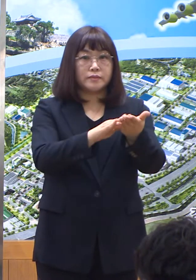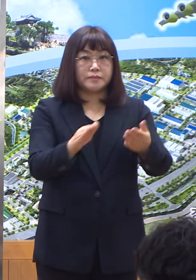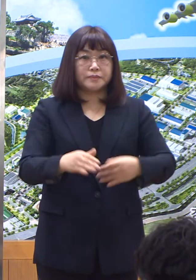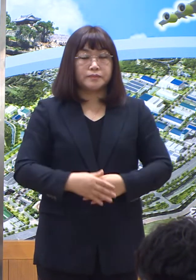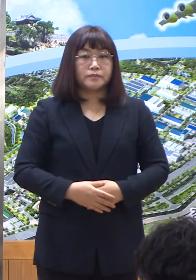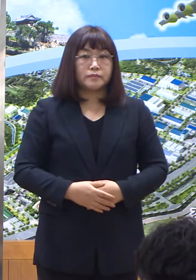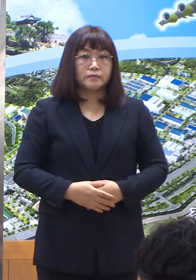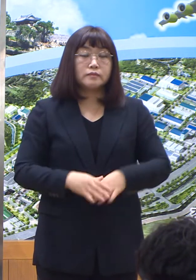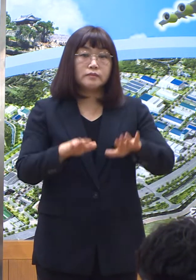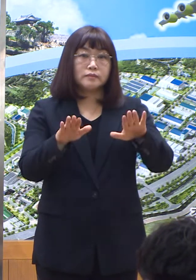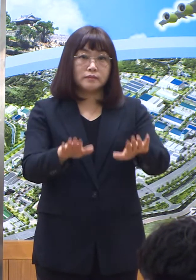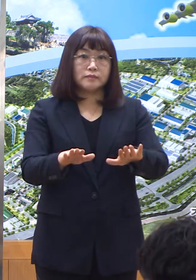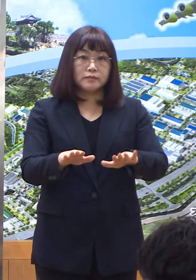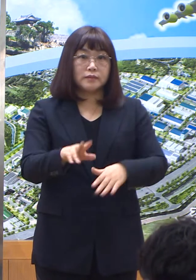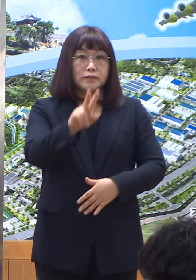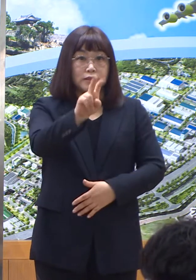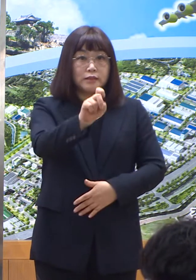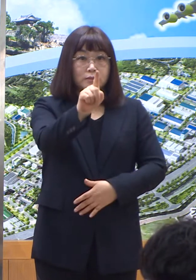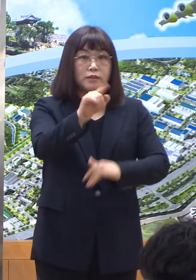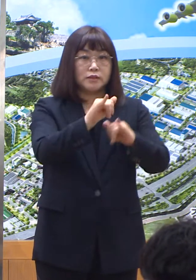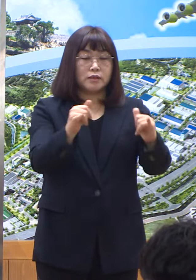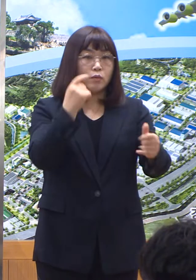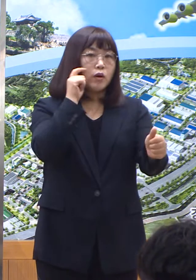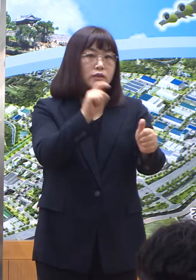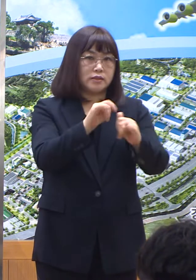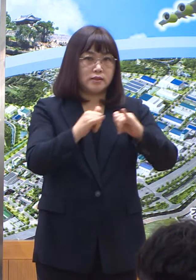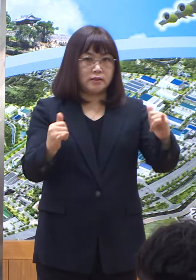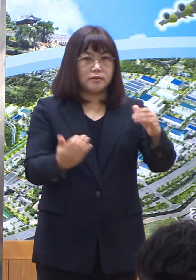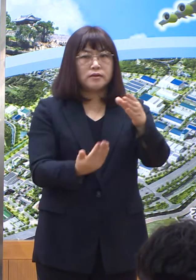오늘 21명의 확진자가 발생하였습니다.